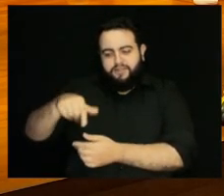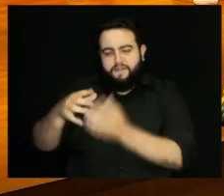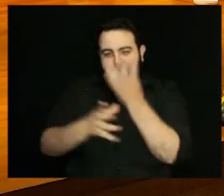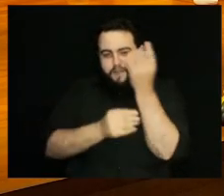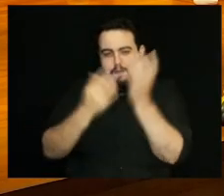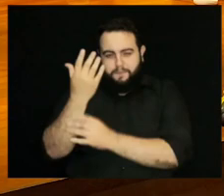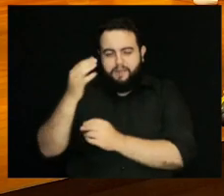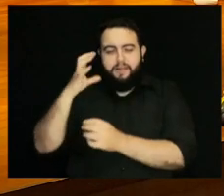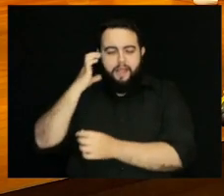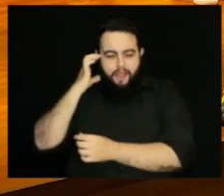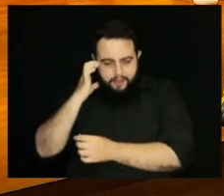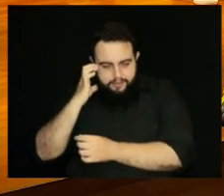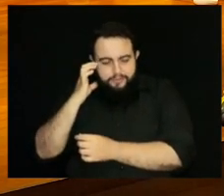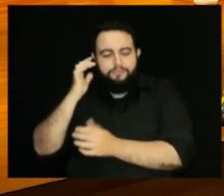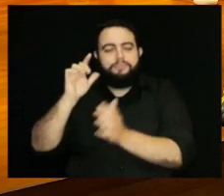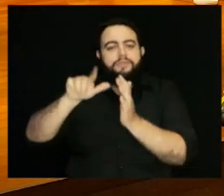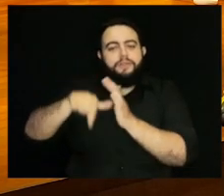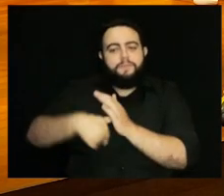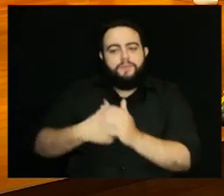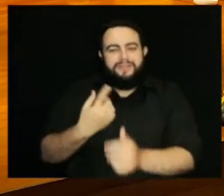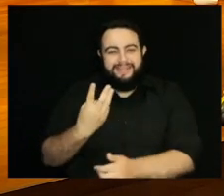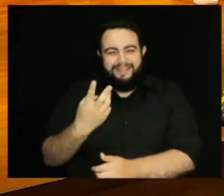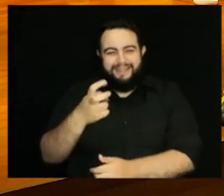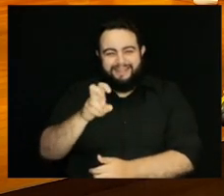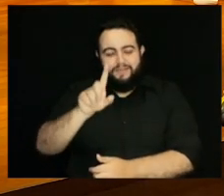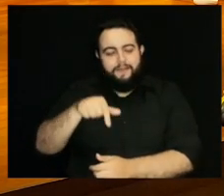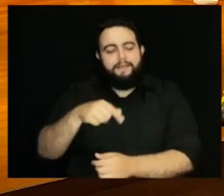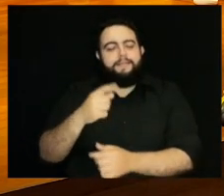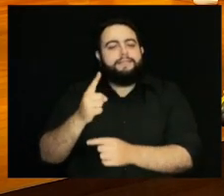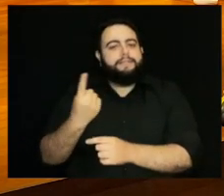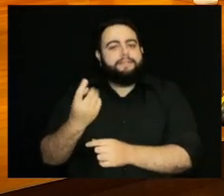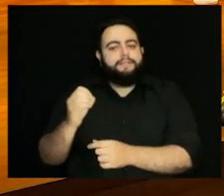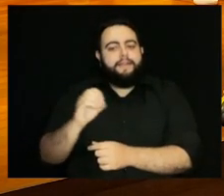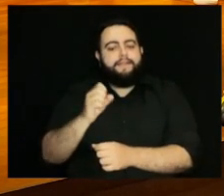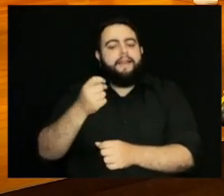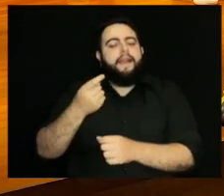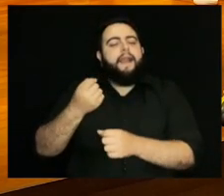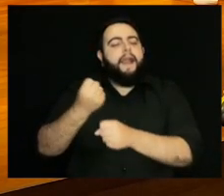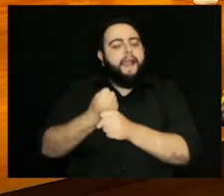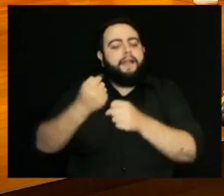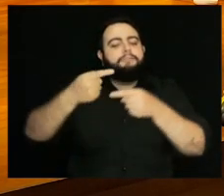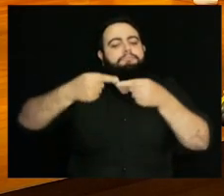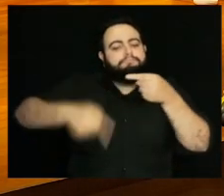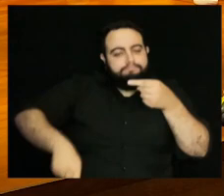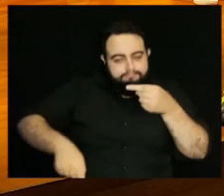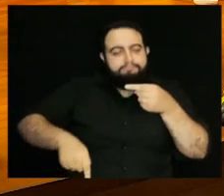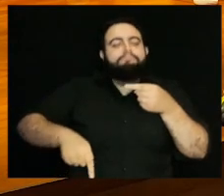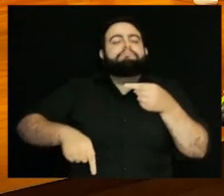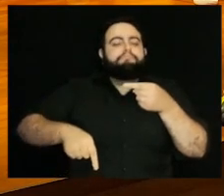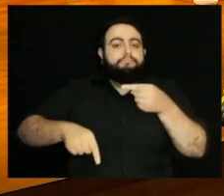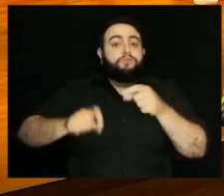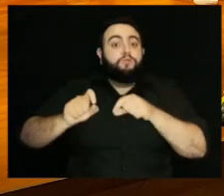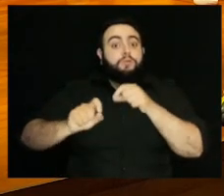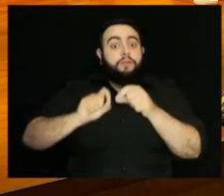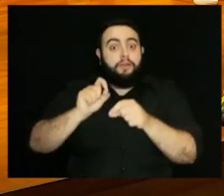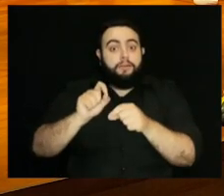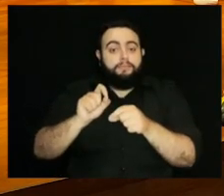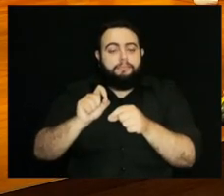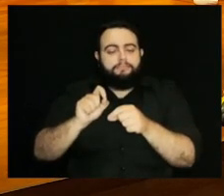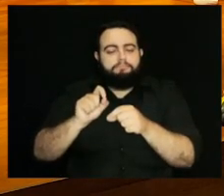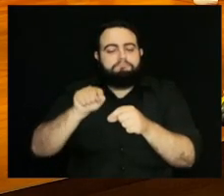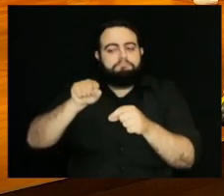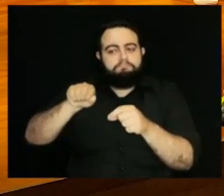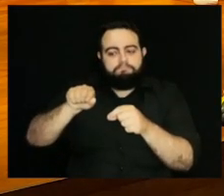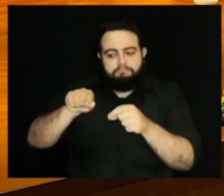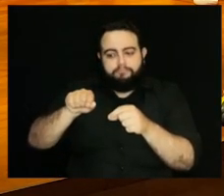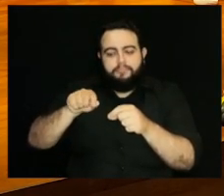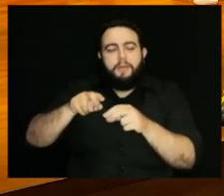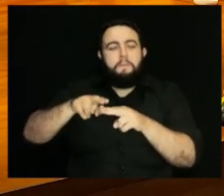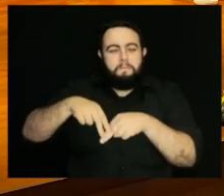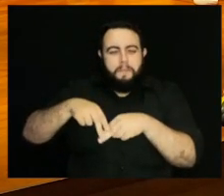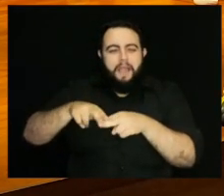festividades dos 100 anos da revolução Farropilha é inaugurado o Parque Farroupilha que